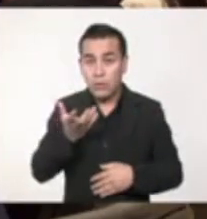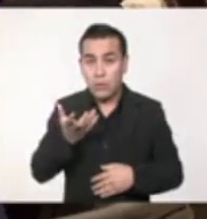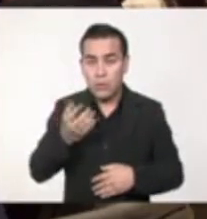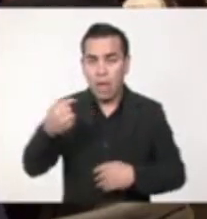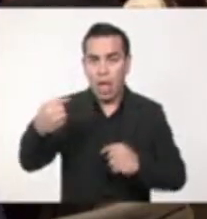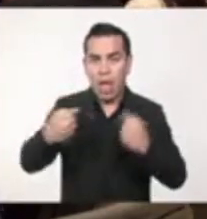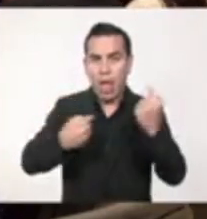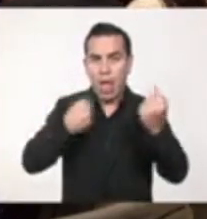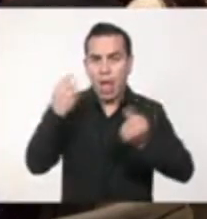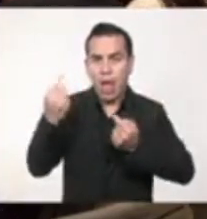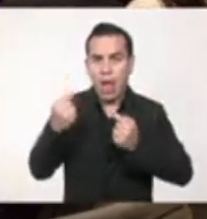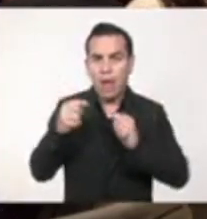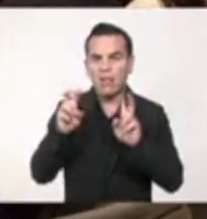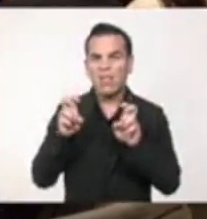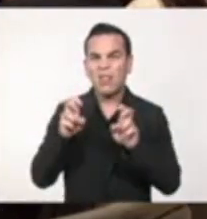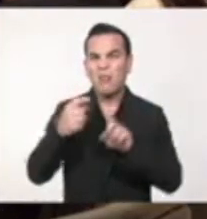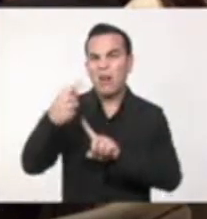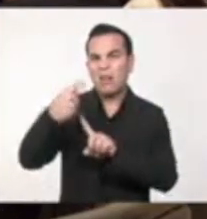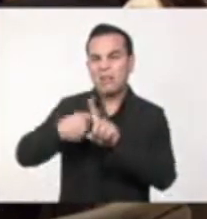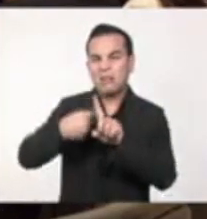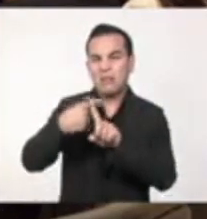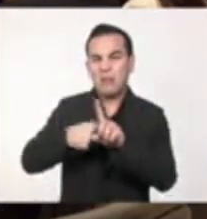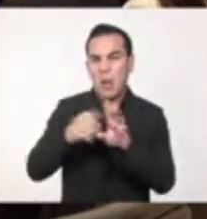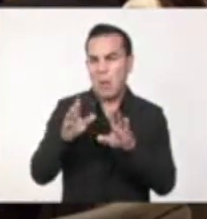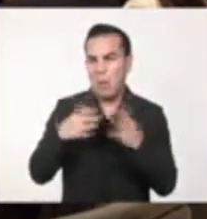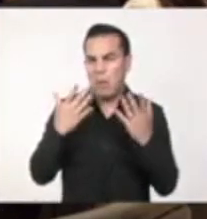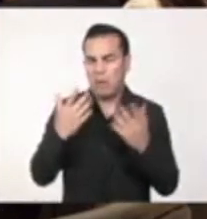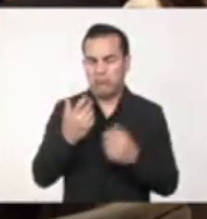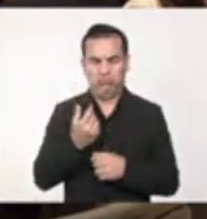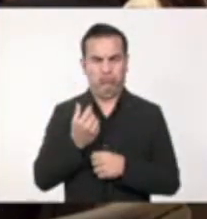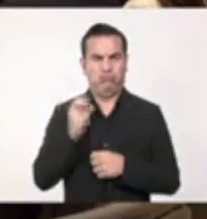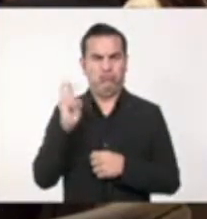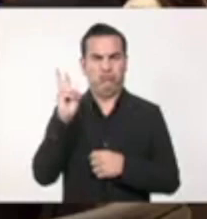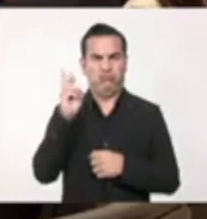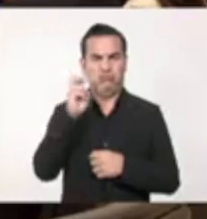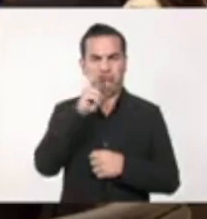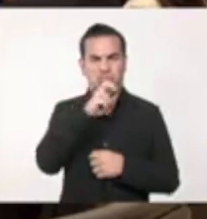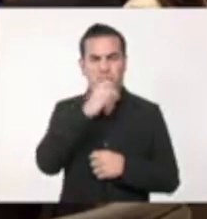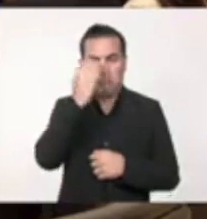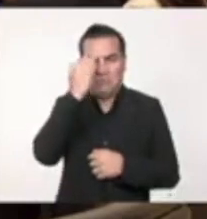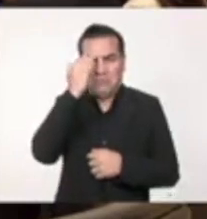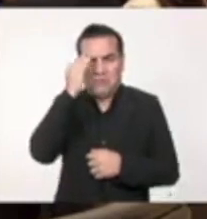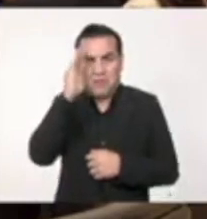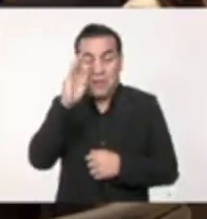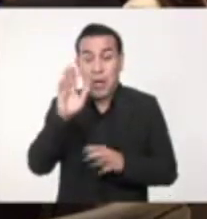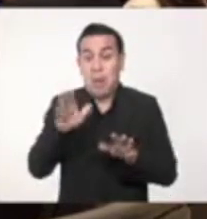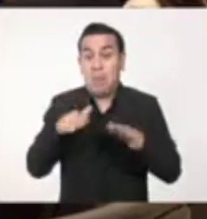el Saba. Extrañísimo, de verdad. No, no nos esperamos en ningún momento una condena internacional. Y no porque